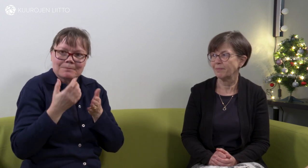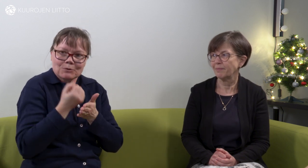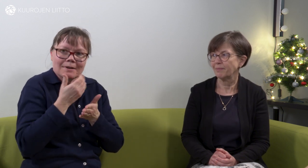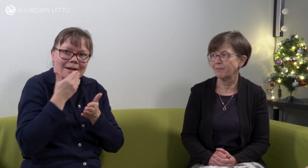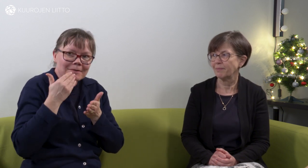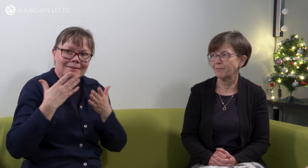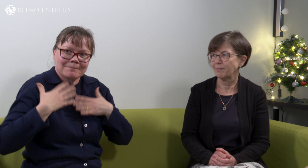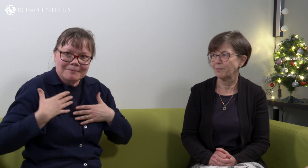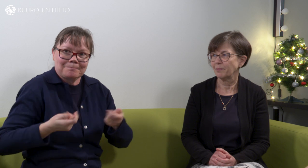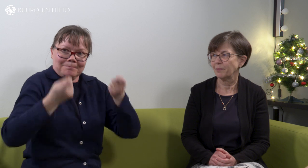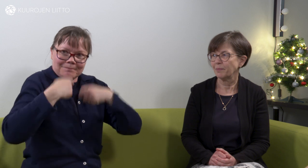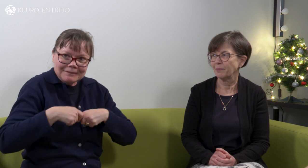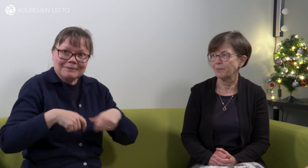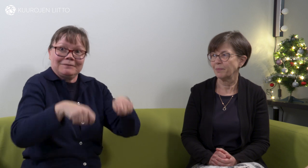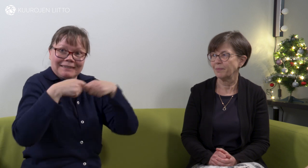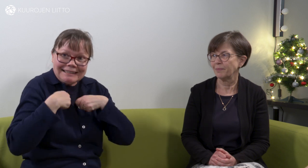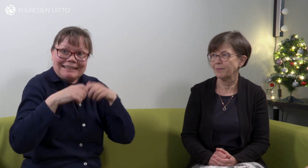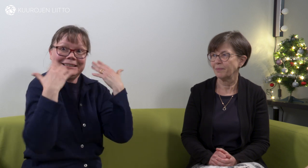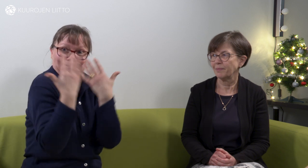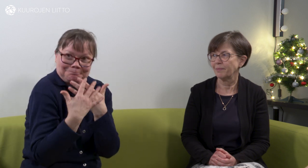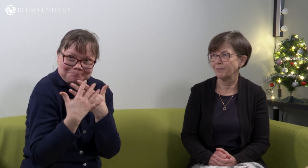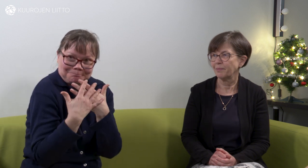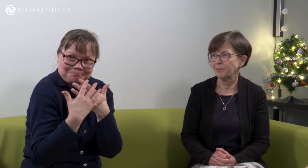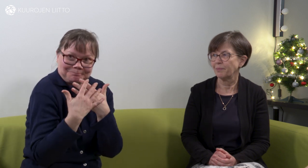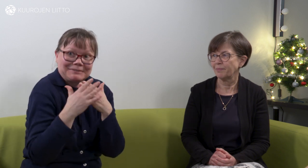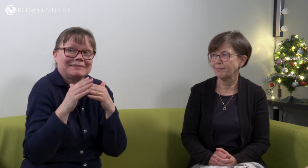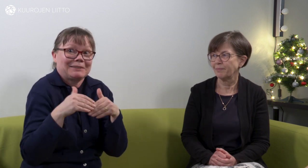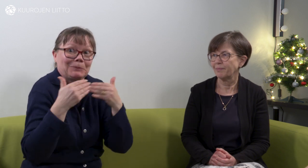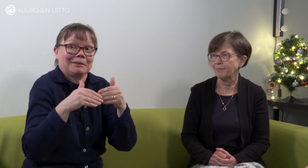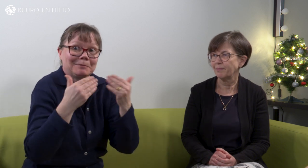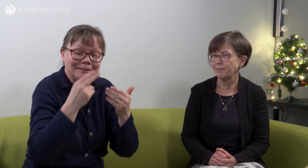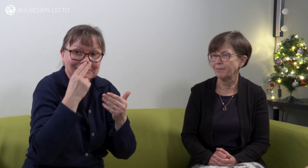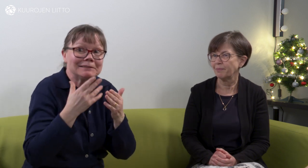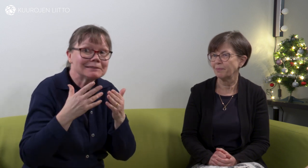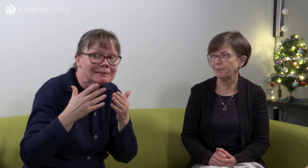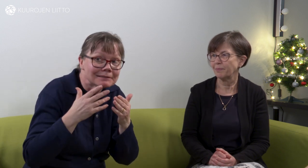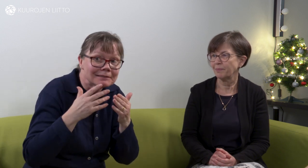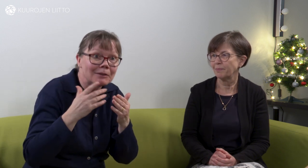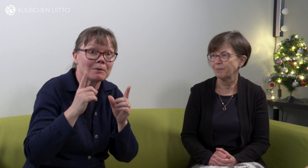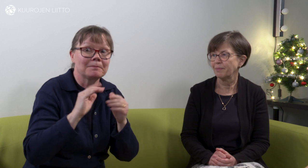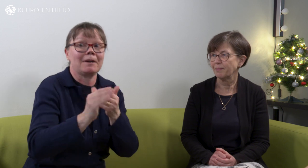ja pukeutua mahdollisimman lämpimästi. Seuraavana päivänä voitte kurkata ulos huoneesta -